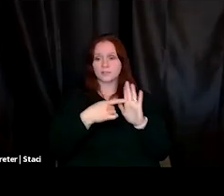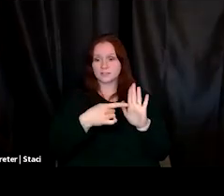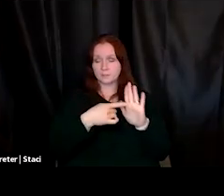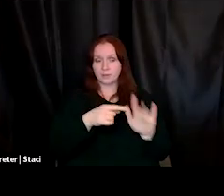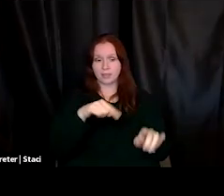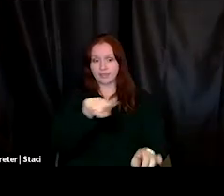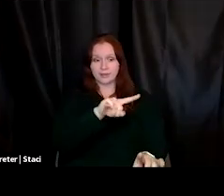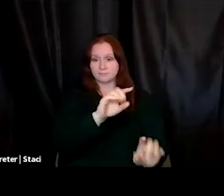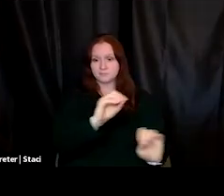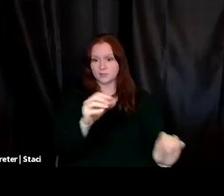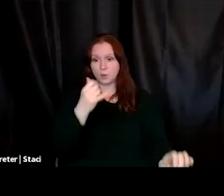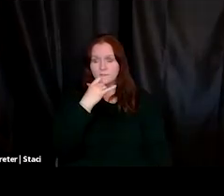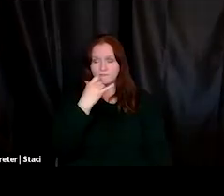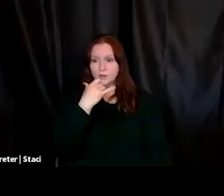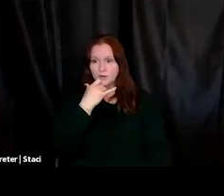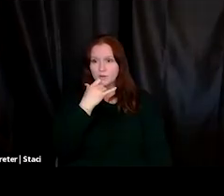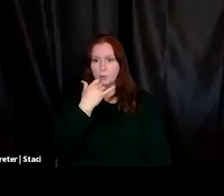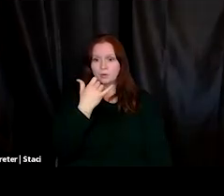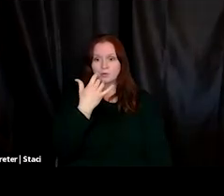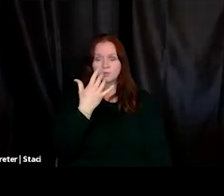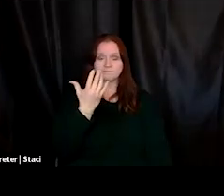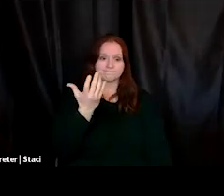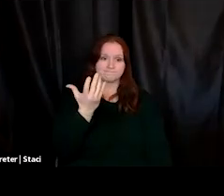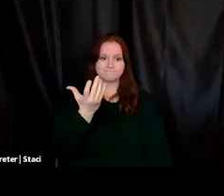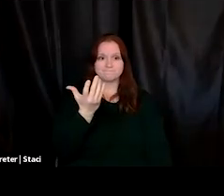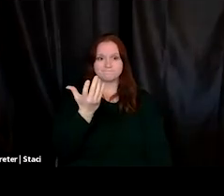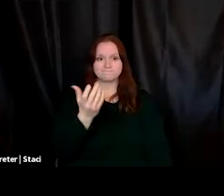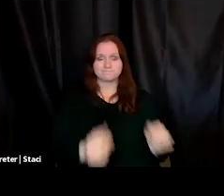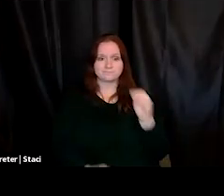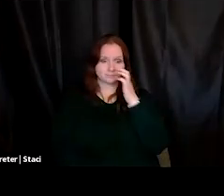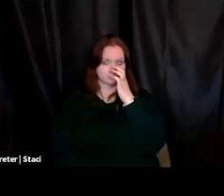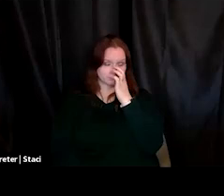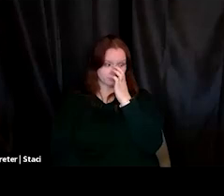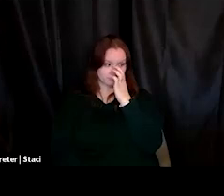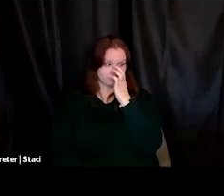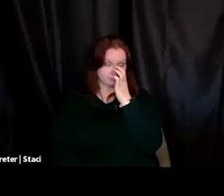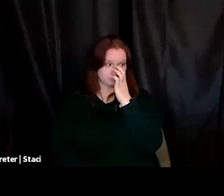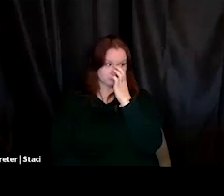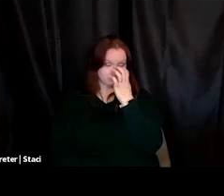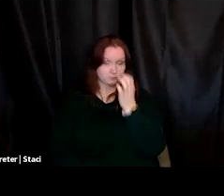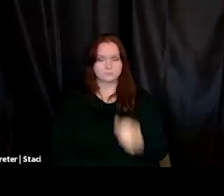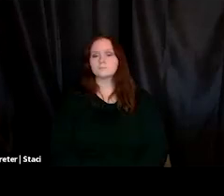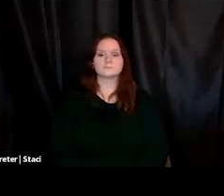durante una hora o más, contestar diferentes preguntas